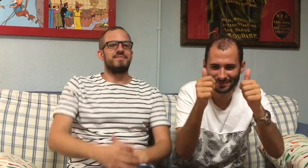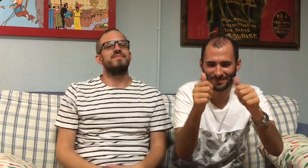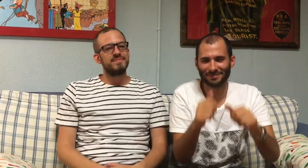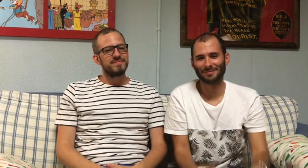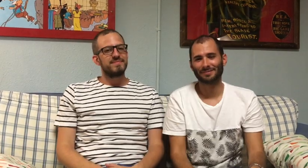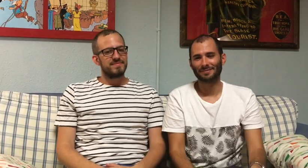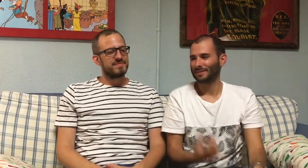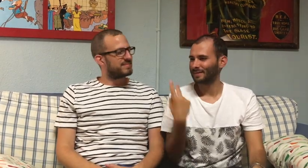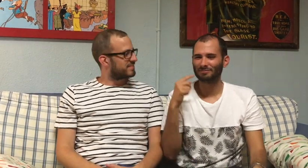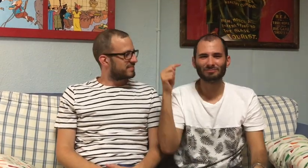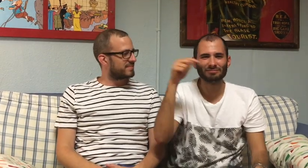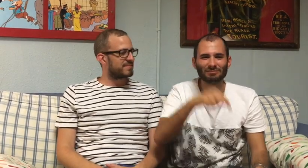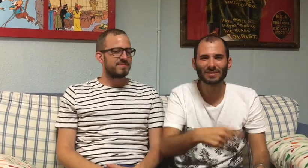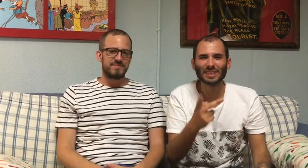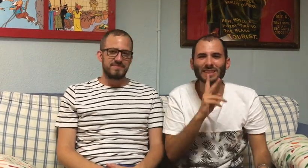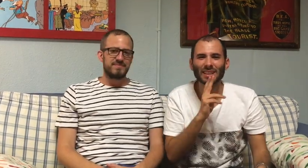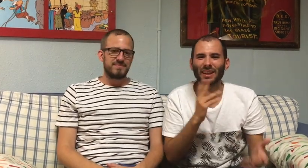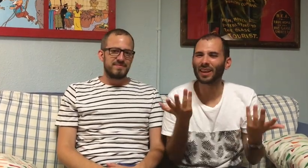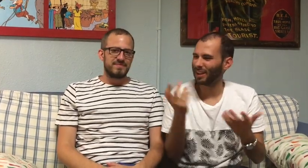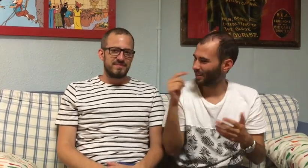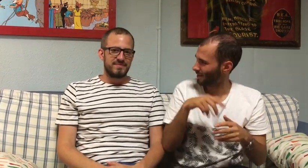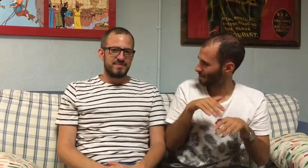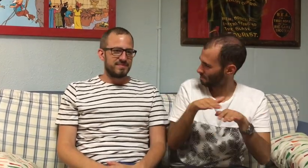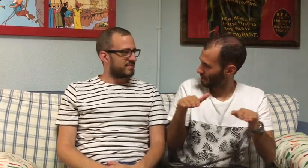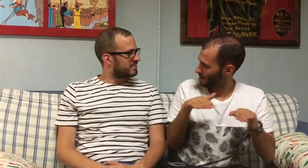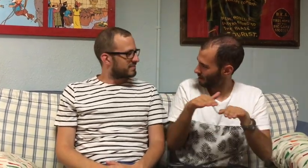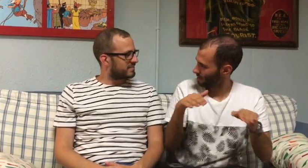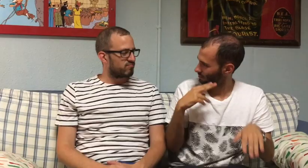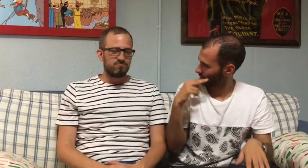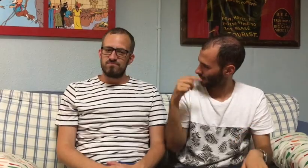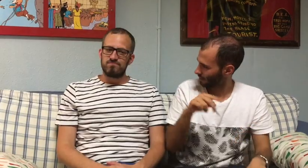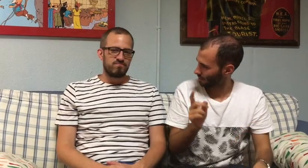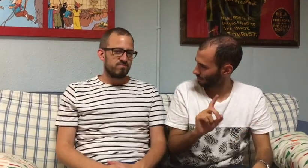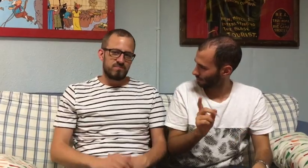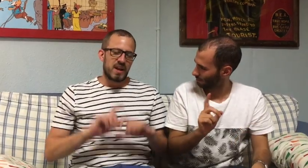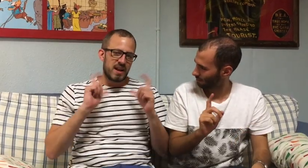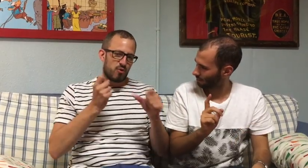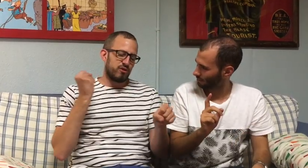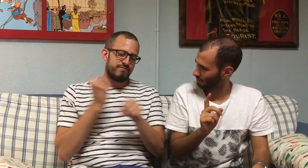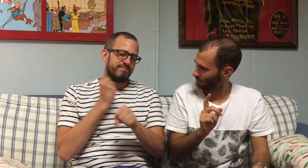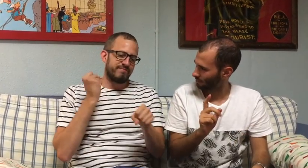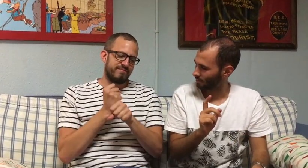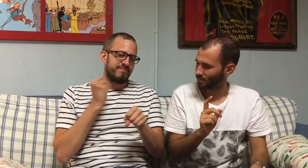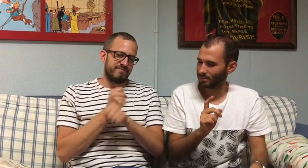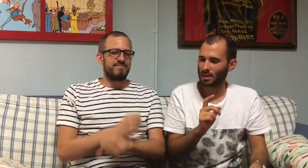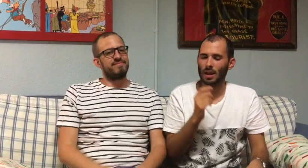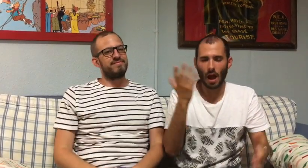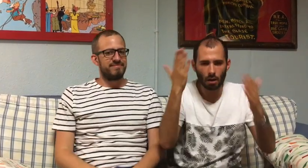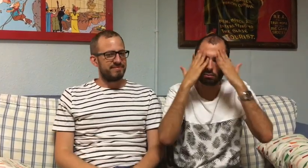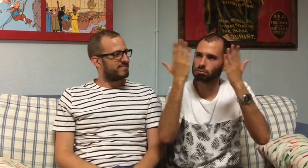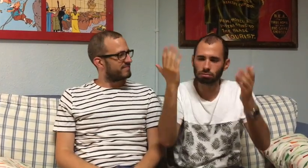¡Hola! ¿A qué hemos venido la CJS-CNSE a Santander? ¿A la playa? ¿A eso, no? ¡A reunirnos y a trabajar! Joe, ¡es cierto!